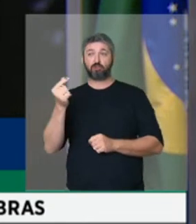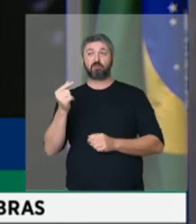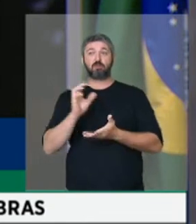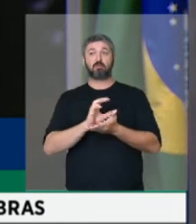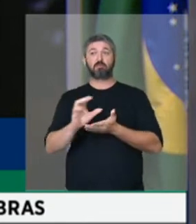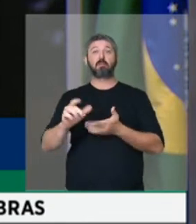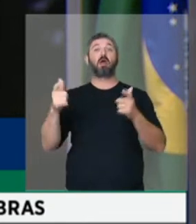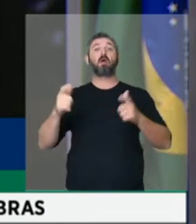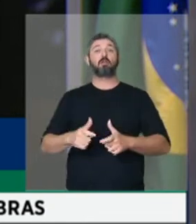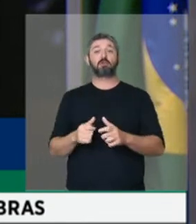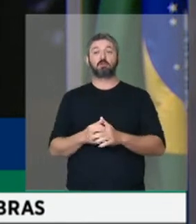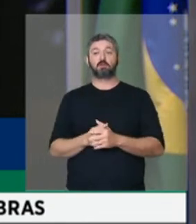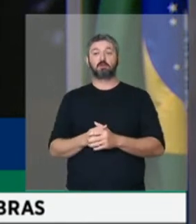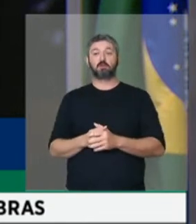O TEXTO E DEVOLVER PARA A CÂ MARA. ENTÃO TUDO ISSO VAI